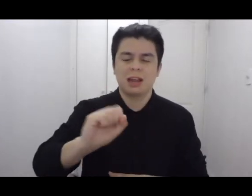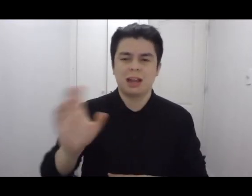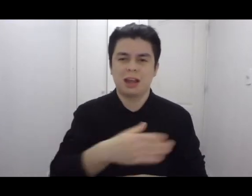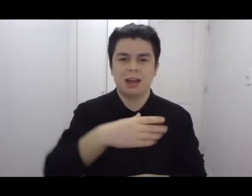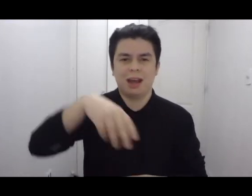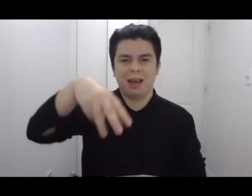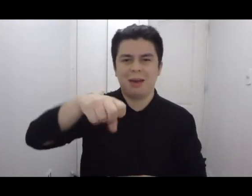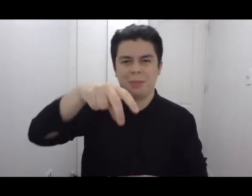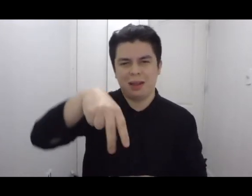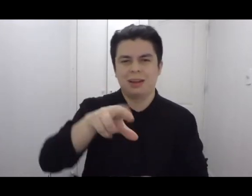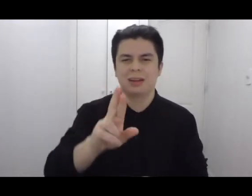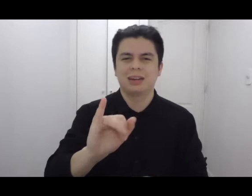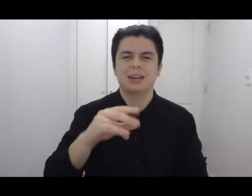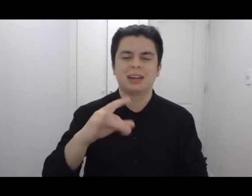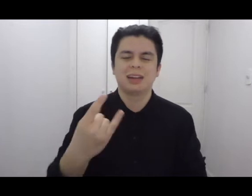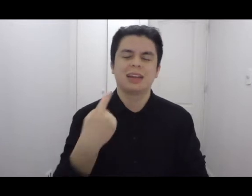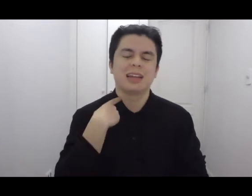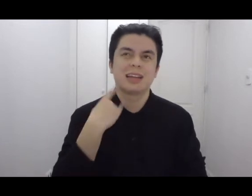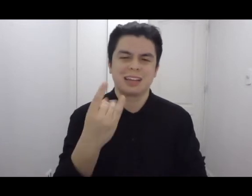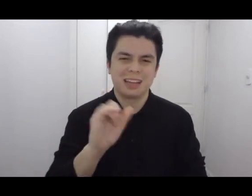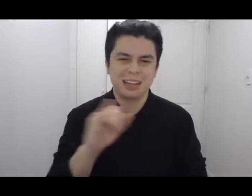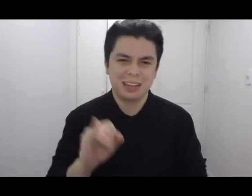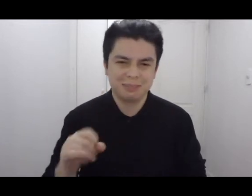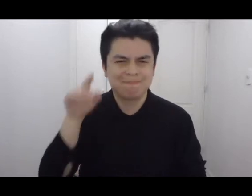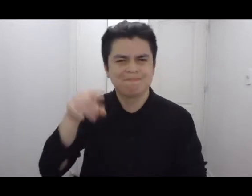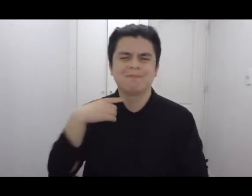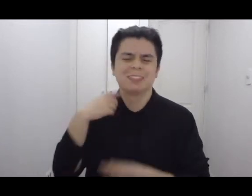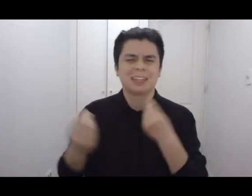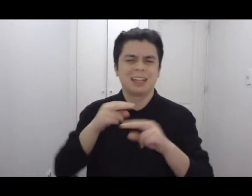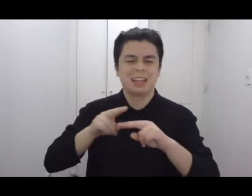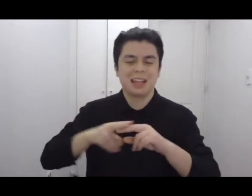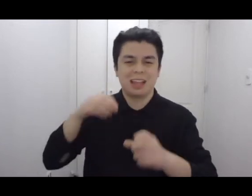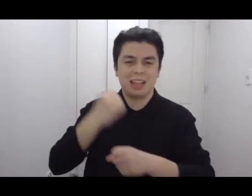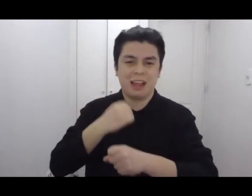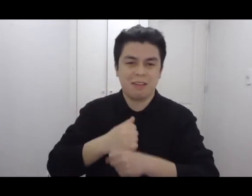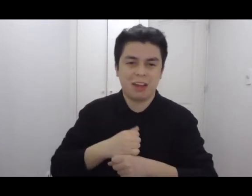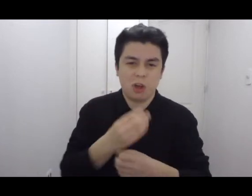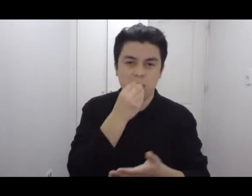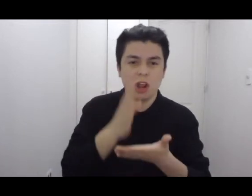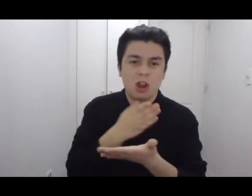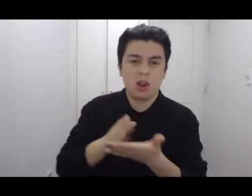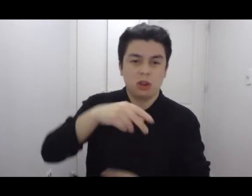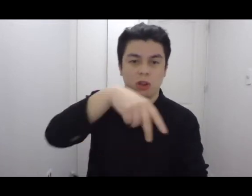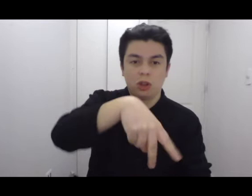es nutrióloga, la Bernie les va a contar, porque sabe mas que yo al respecto. Yo les voy a contar